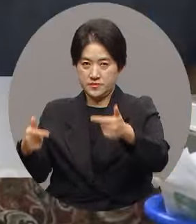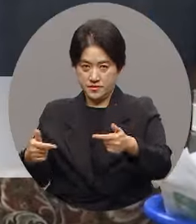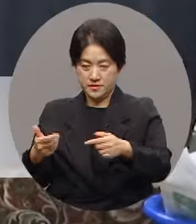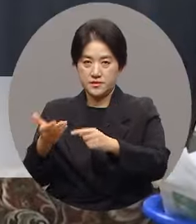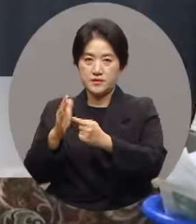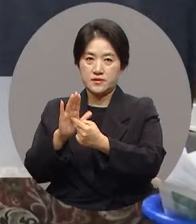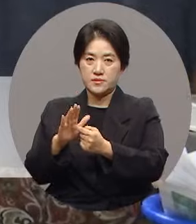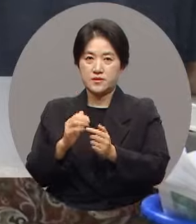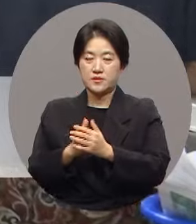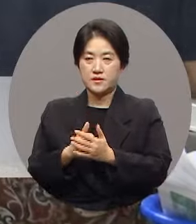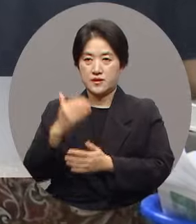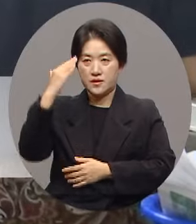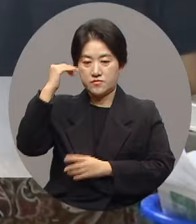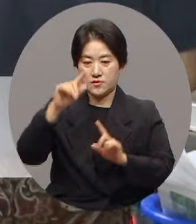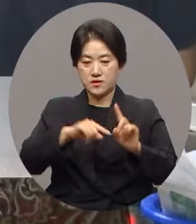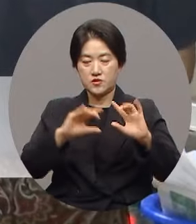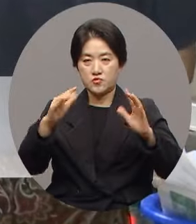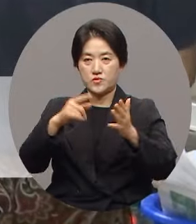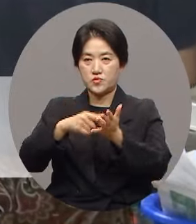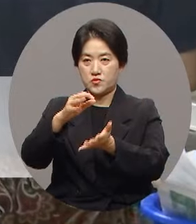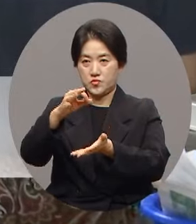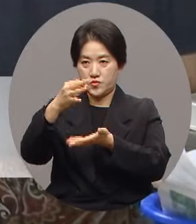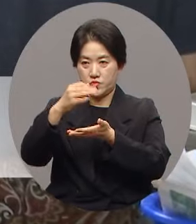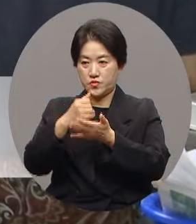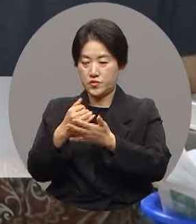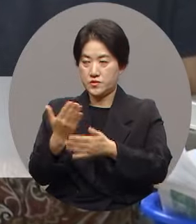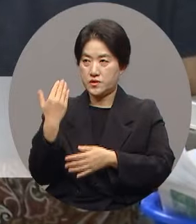2.6% 늘었다고 발표했습니다.